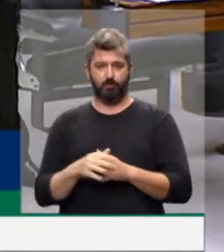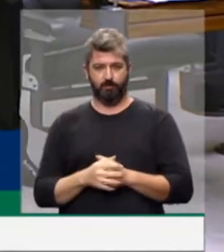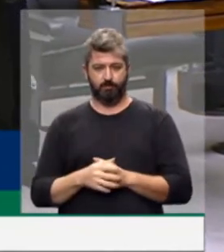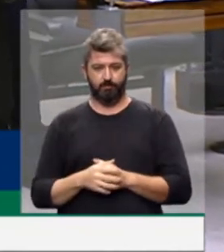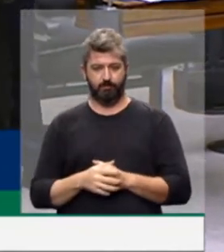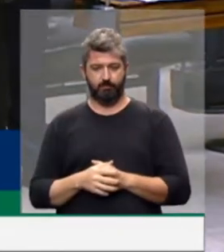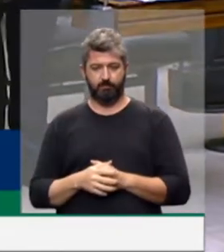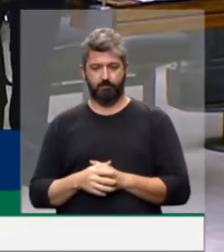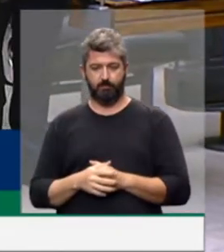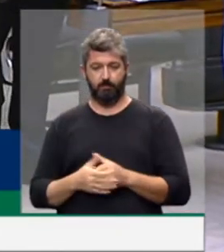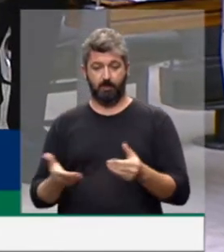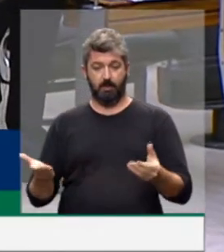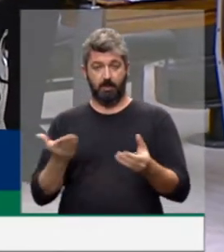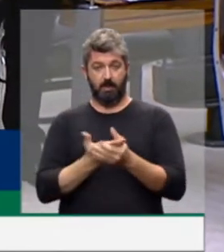EMPRESAS QUE PRECISAM SE